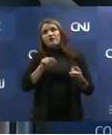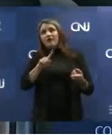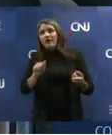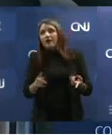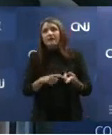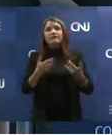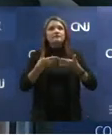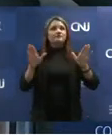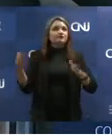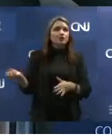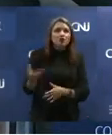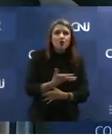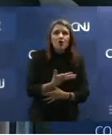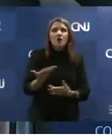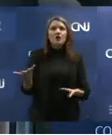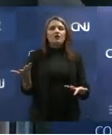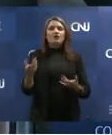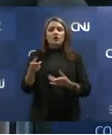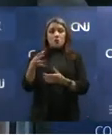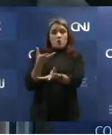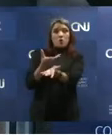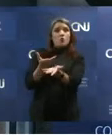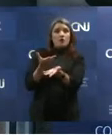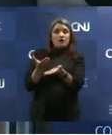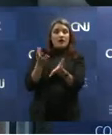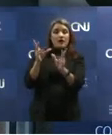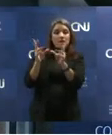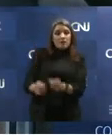justamente para ter o equilíbrio e evitar essa perpetuação.